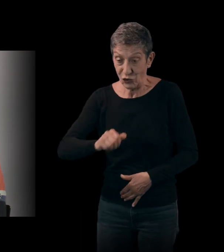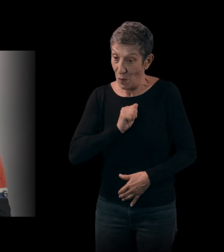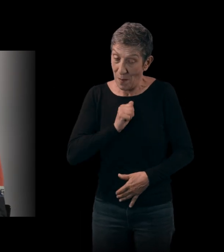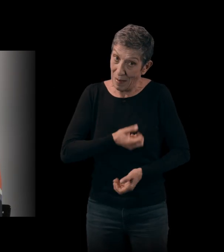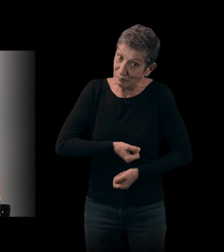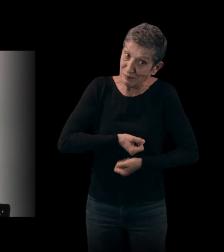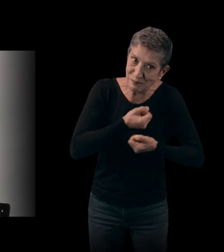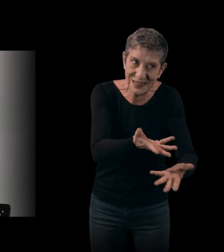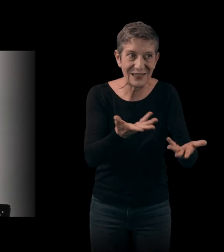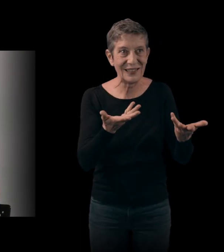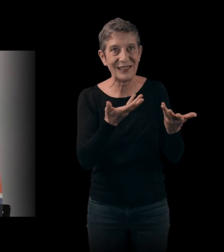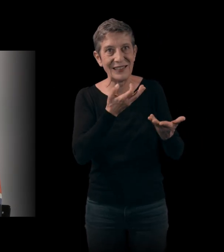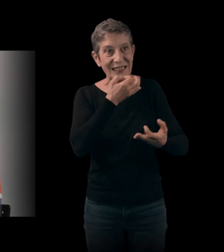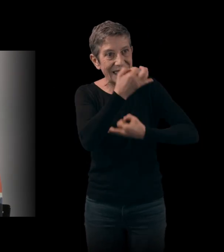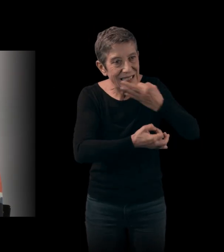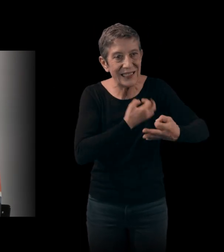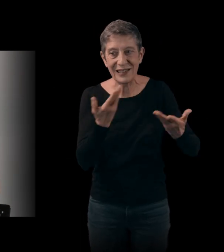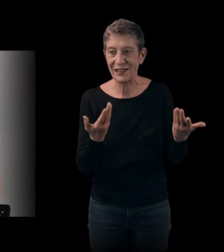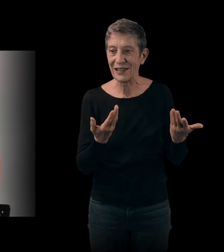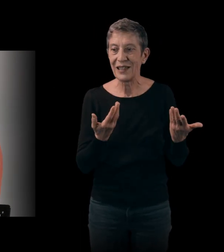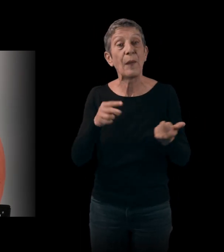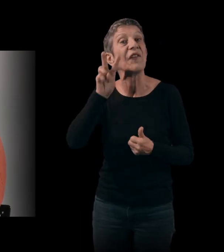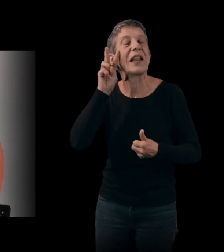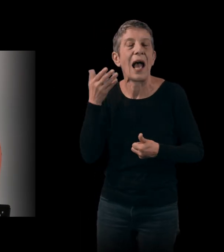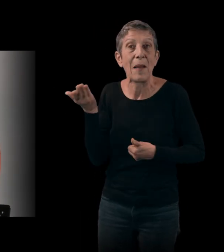Et d'ailleurs, quand on était en Vietnam, c'était pour ça aussi